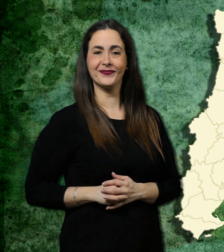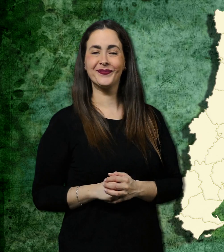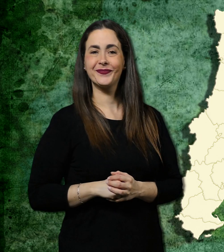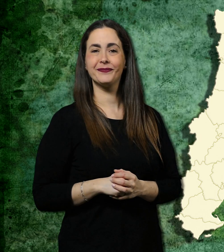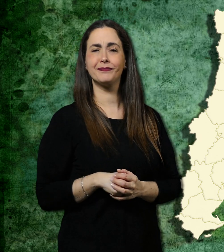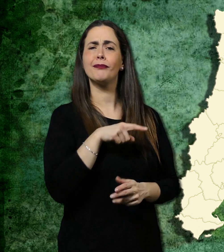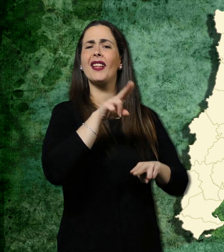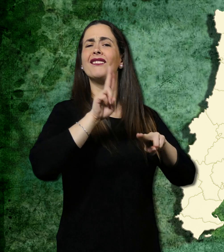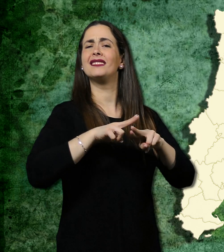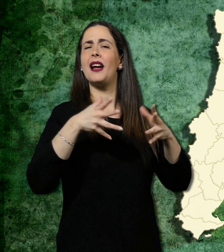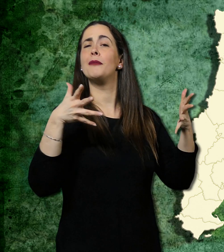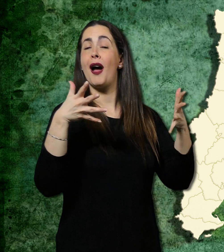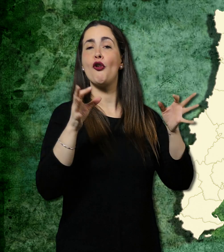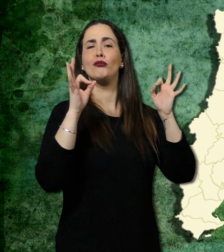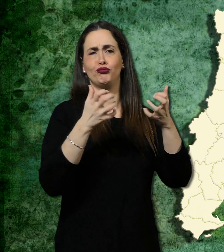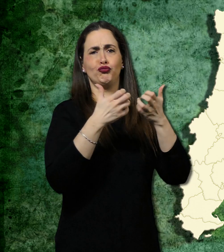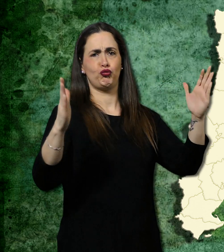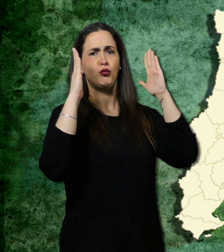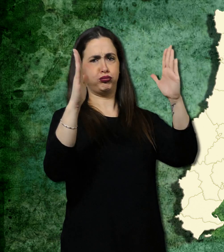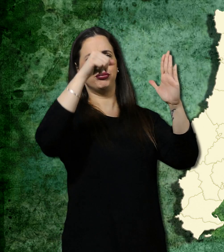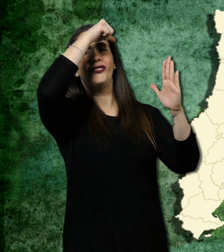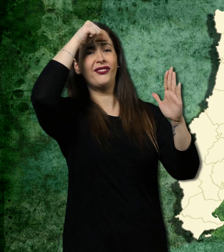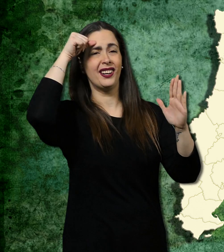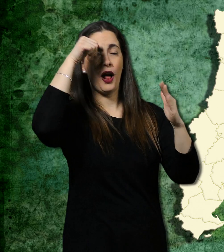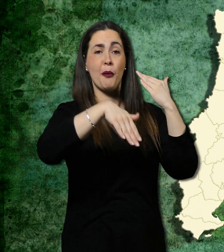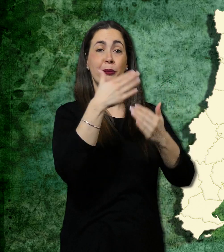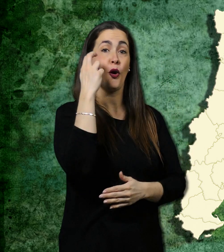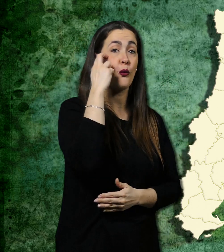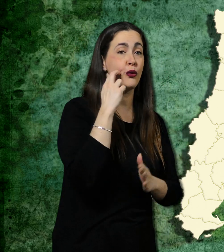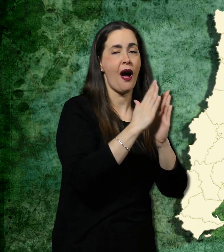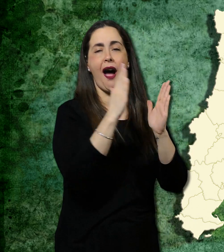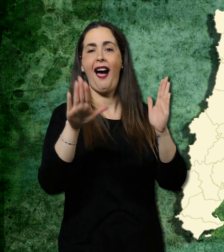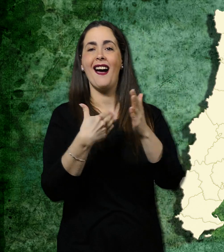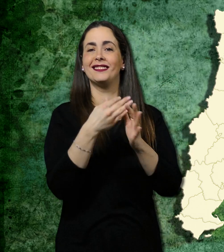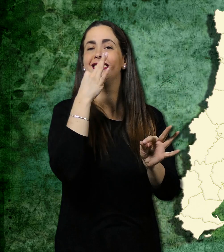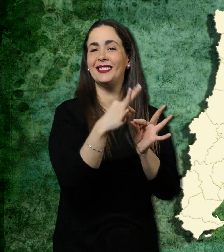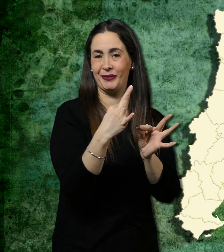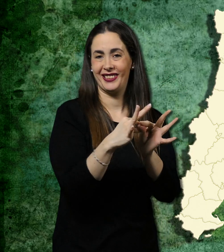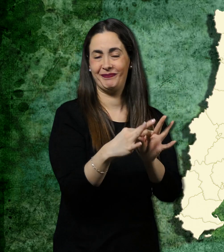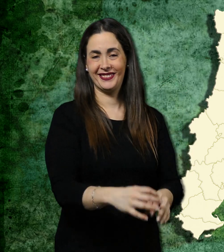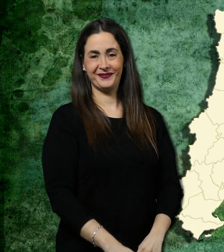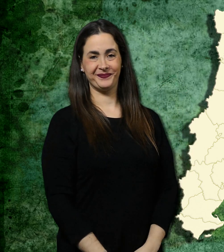Festa major: duant l’estiu, de juny a setembre.